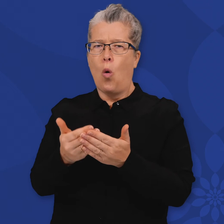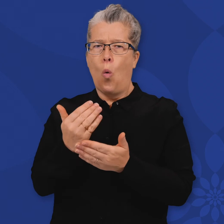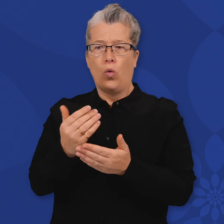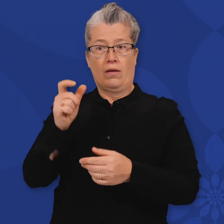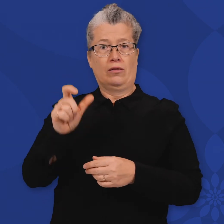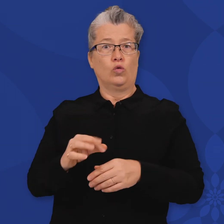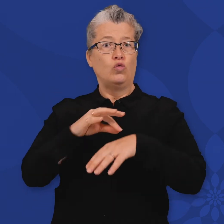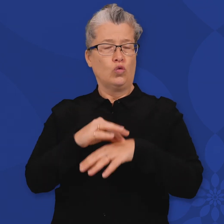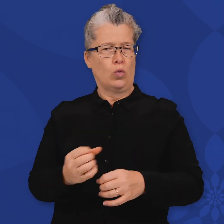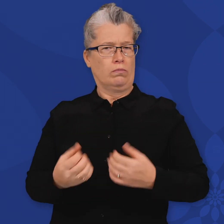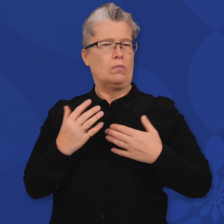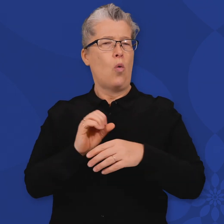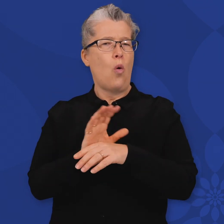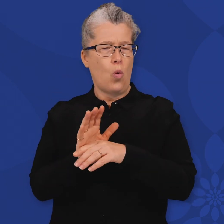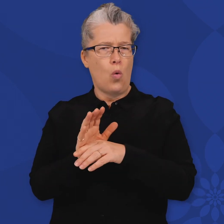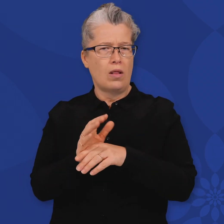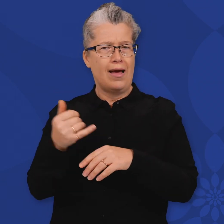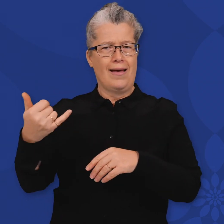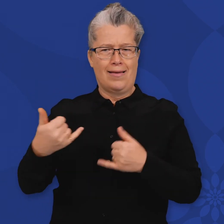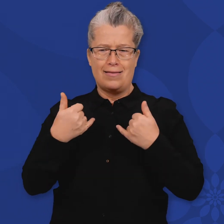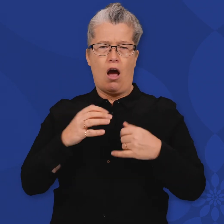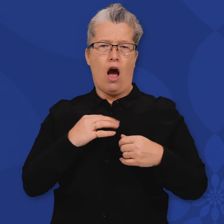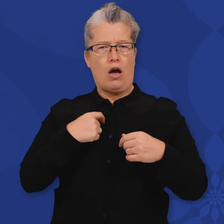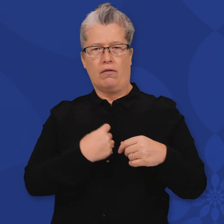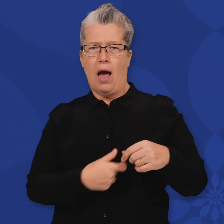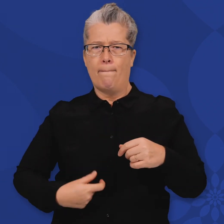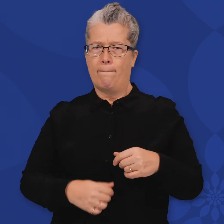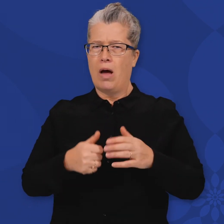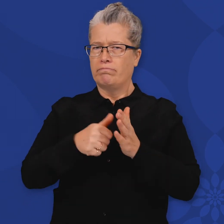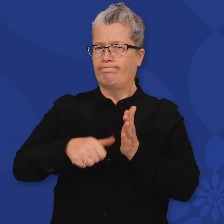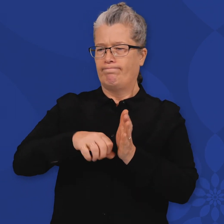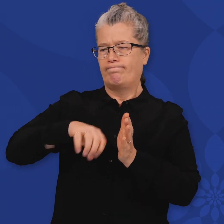eftersom RNA av coronavirus lär utsöndras i avföringen under -